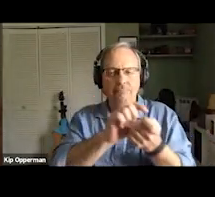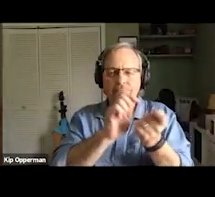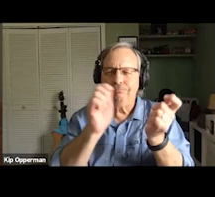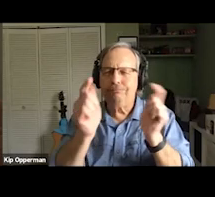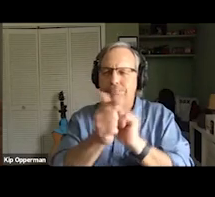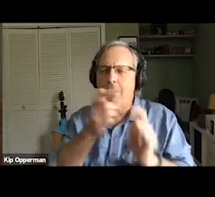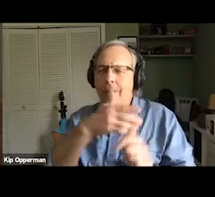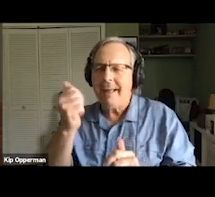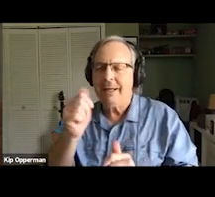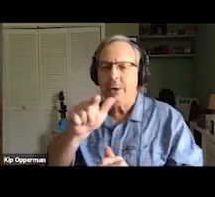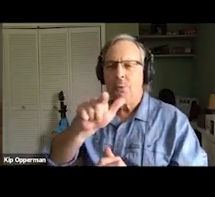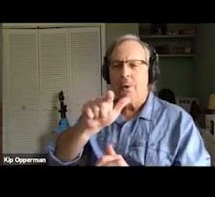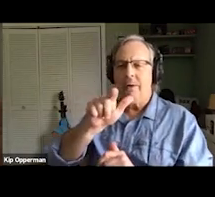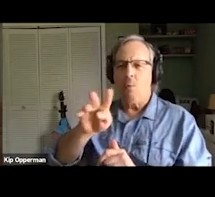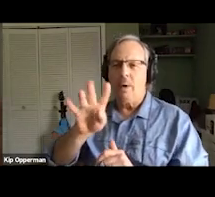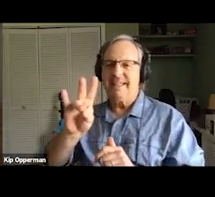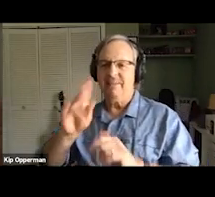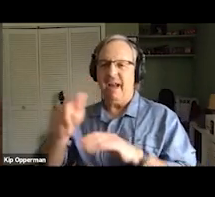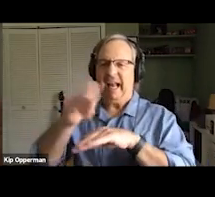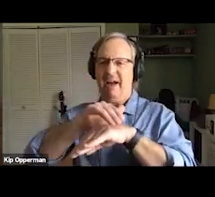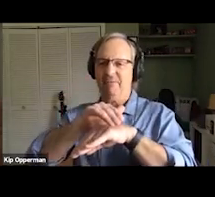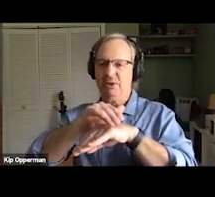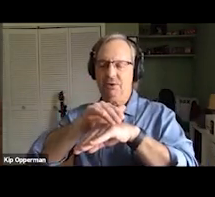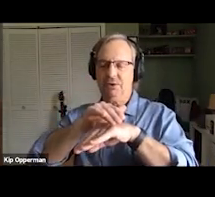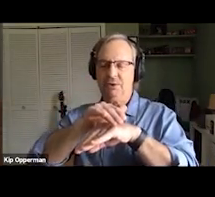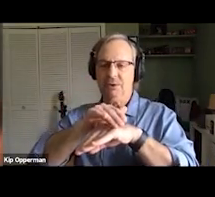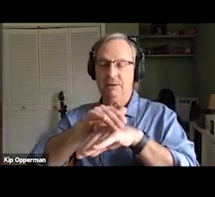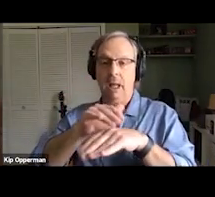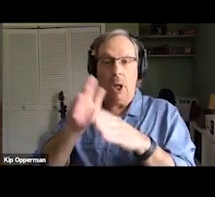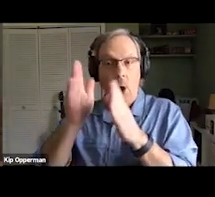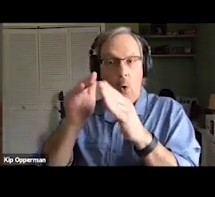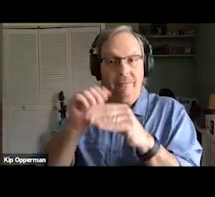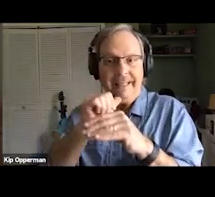cobertura 24 horas al día, 7 días a la semana, donde las personas podrían no mezclarse tanto,